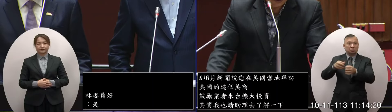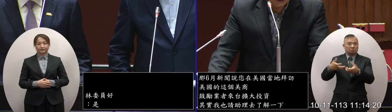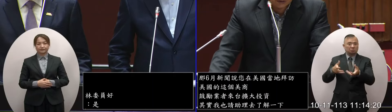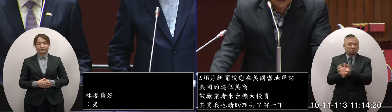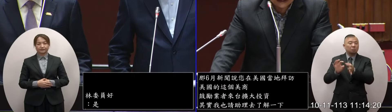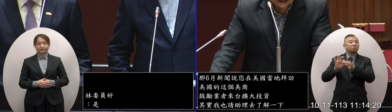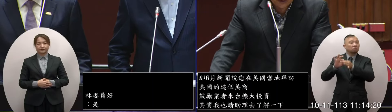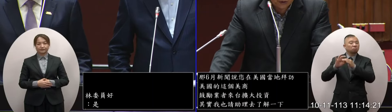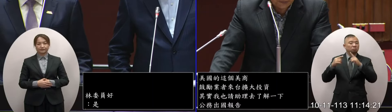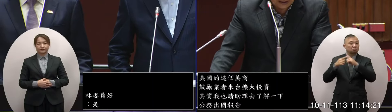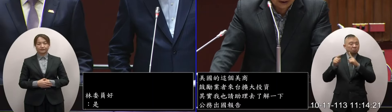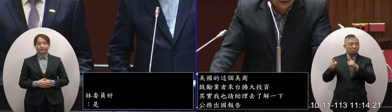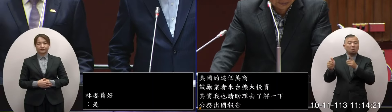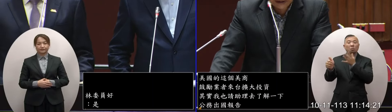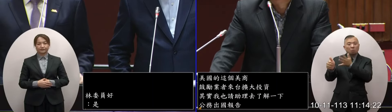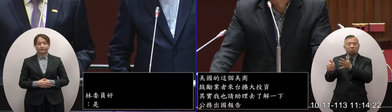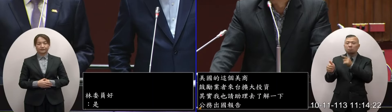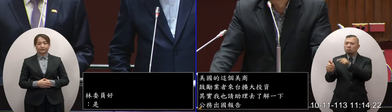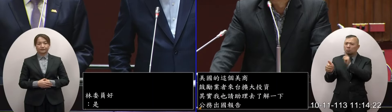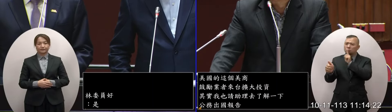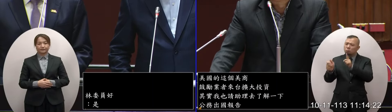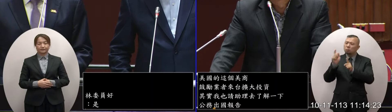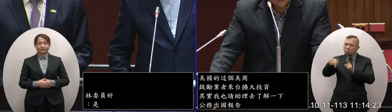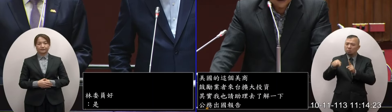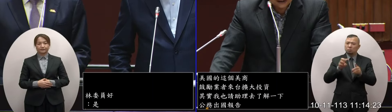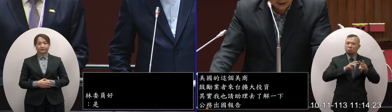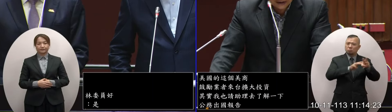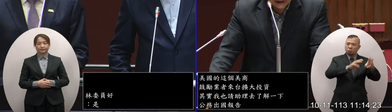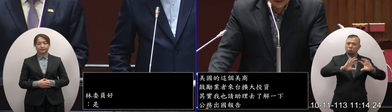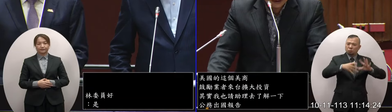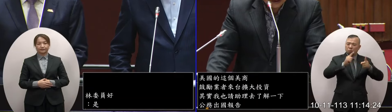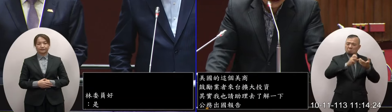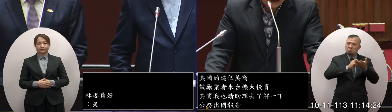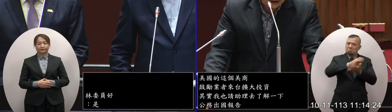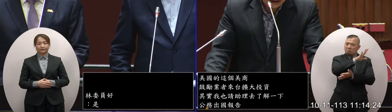說郭部長的出國報告是密件 那對此本席